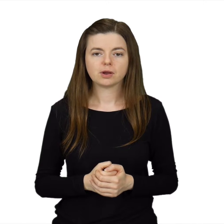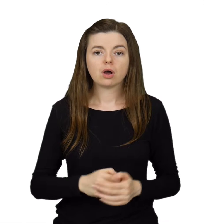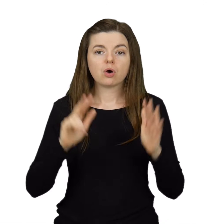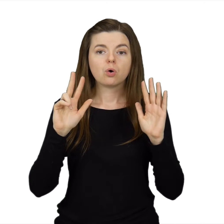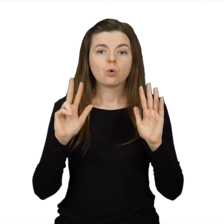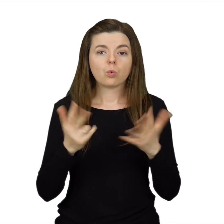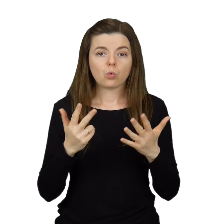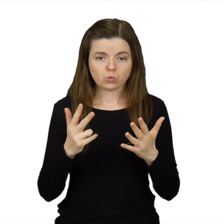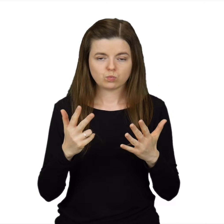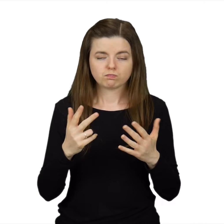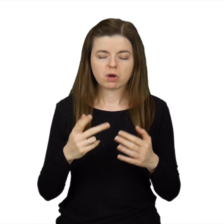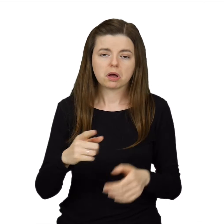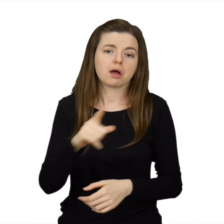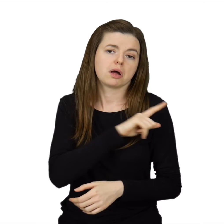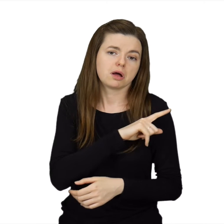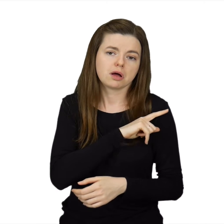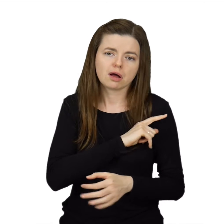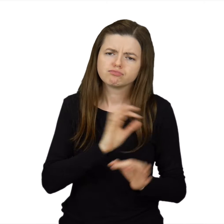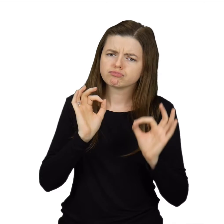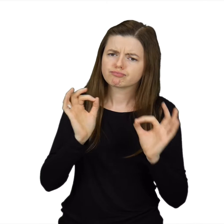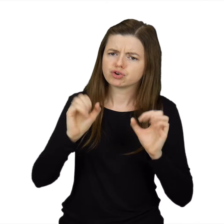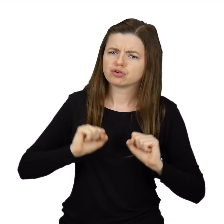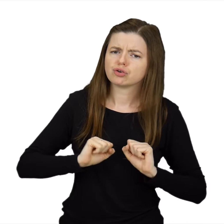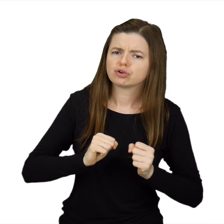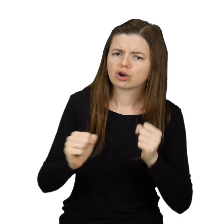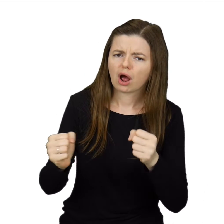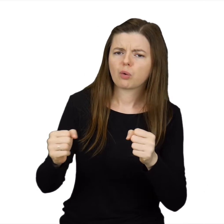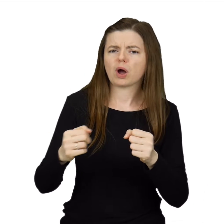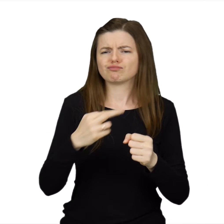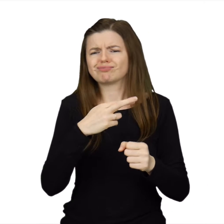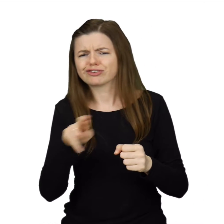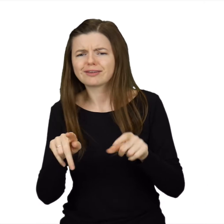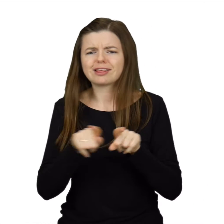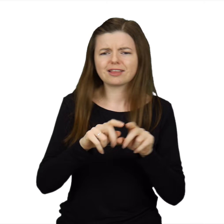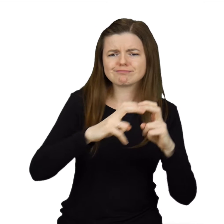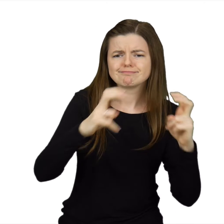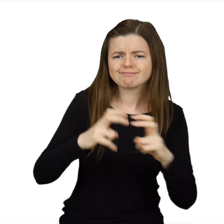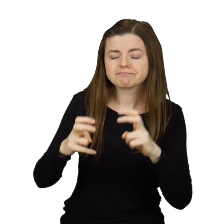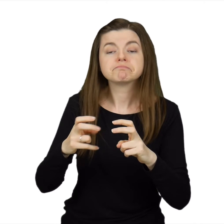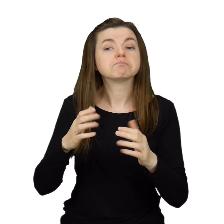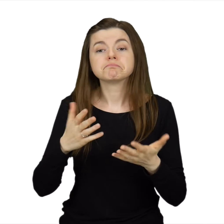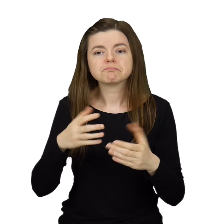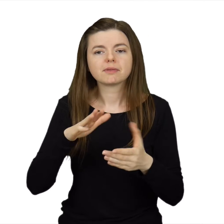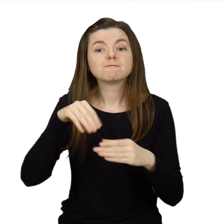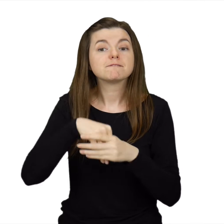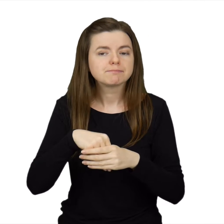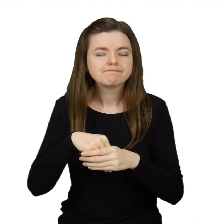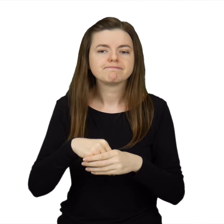zapewnienie sprawnego funkcjonowania urządzeń komunalnych w zakresie: